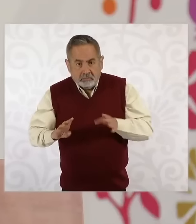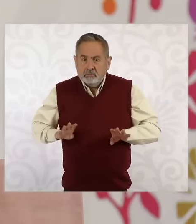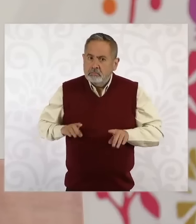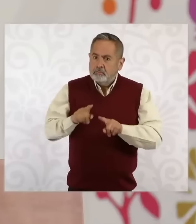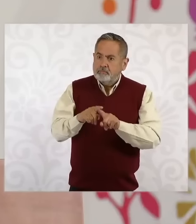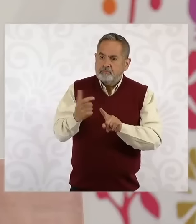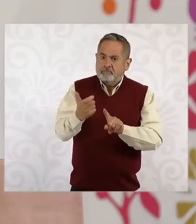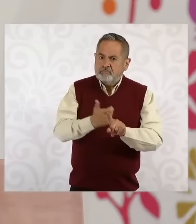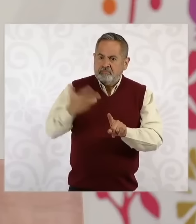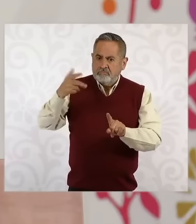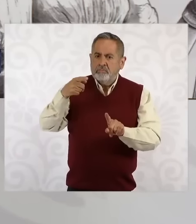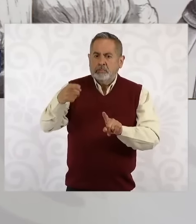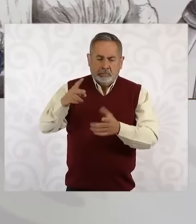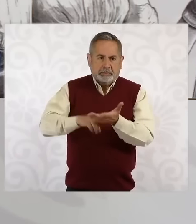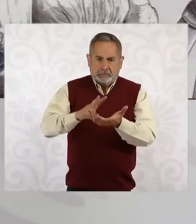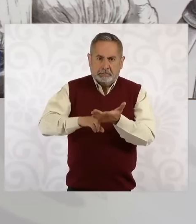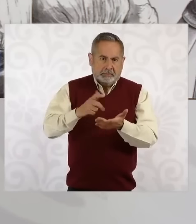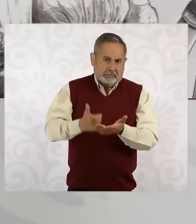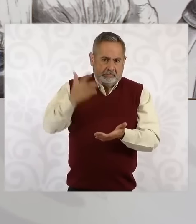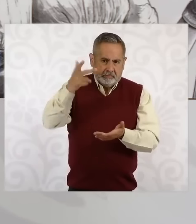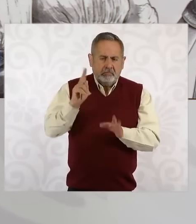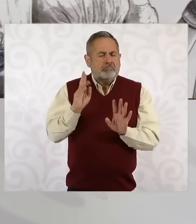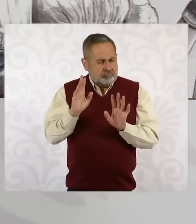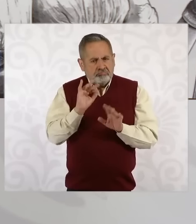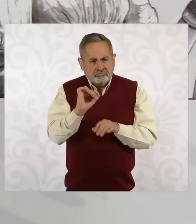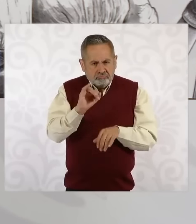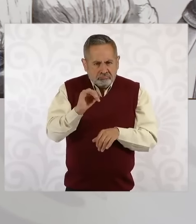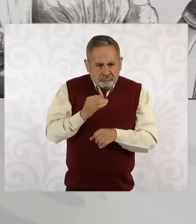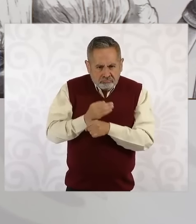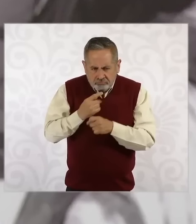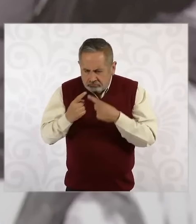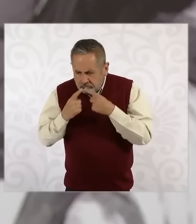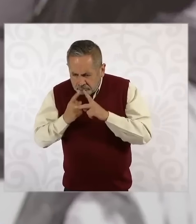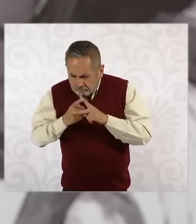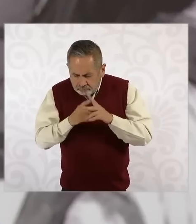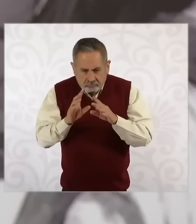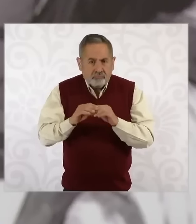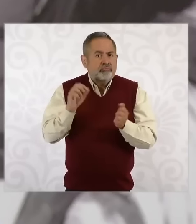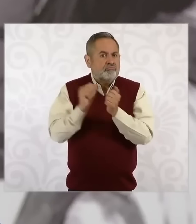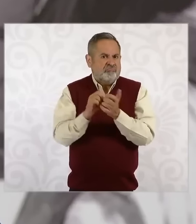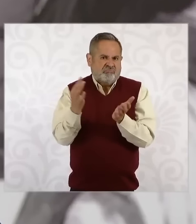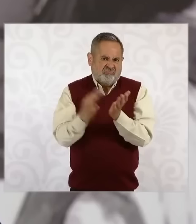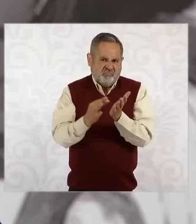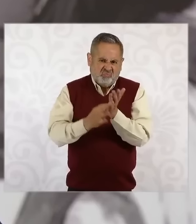puente costoso, pero están ahorita en los últimos ejercicios, es una estructura metálica, eh,